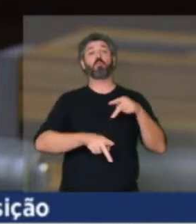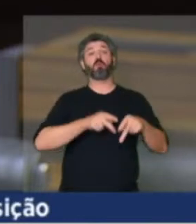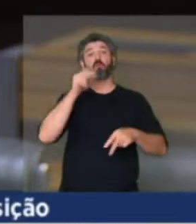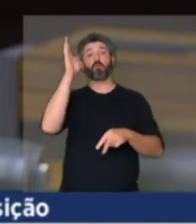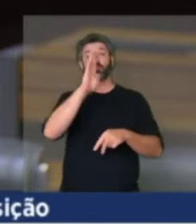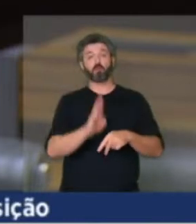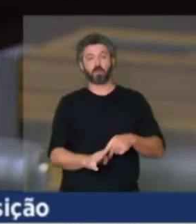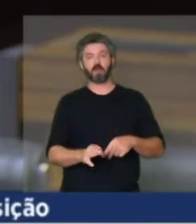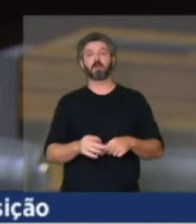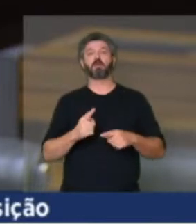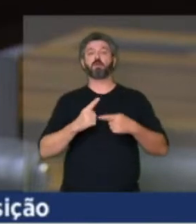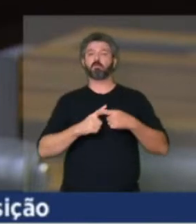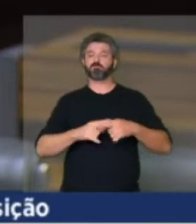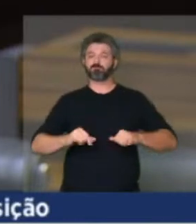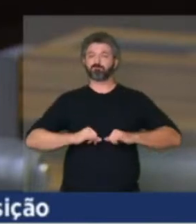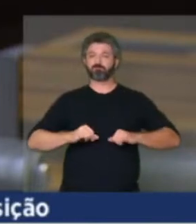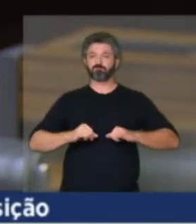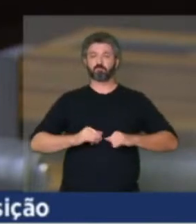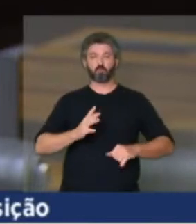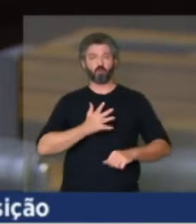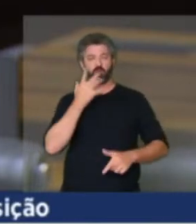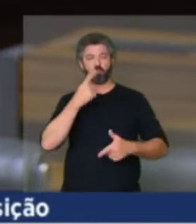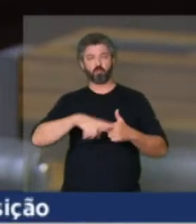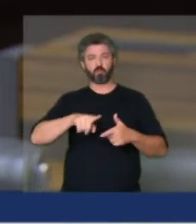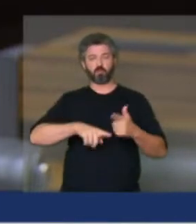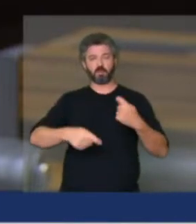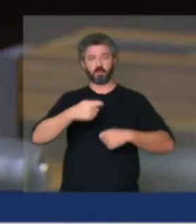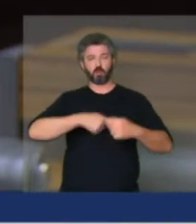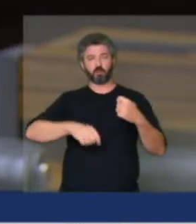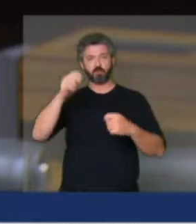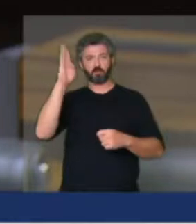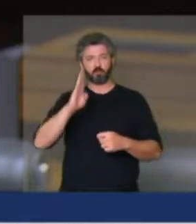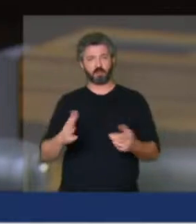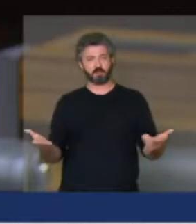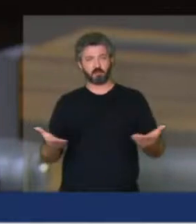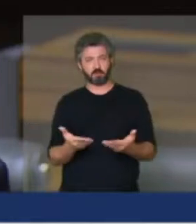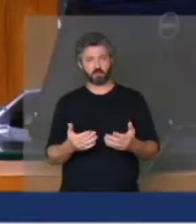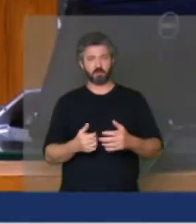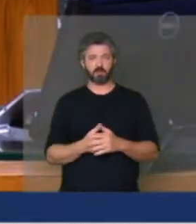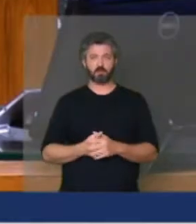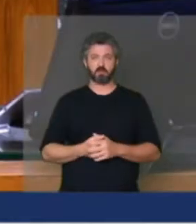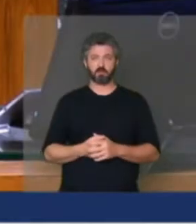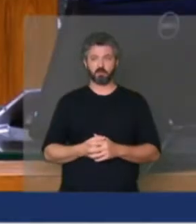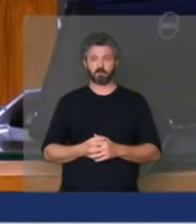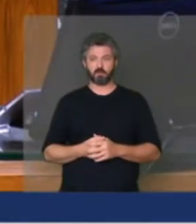DESASTRE DA ECONOMIA DO PAÍS NESSE MOMENTO . -- [PRESIDENTE]: PARA ENCAMINHAR CONTRA O REQUERIMENTO DEPUTADA CAROLINE